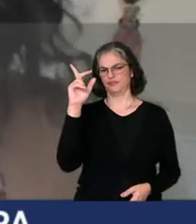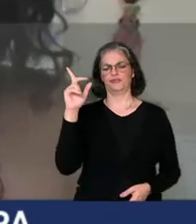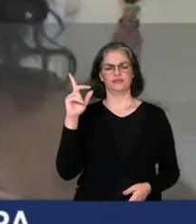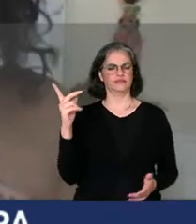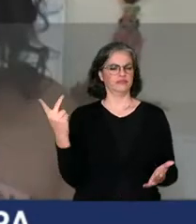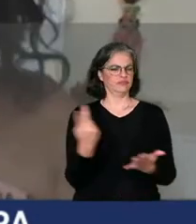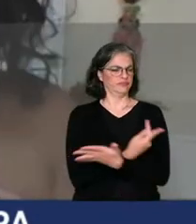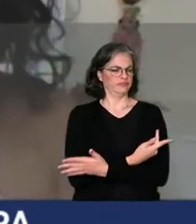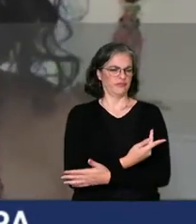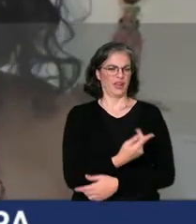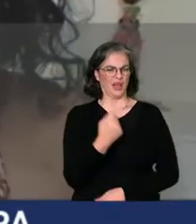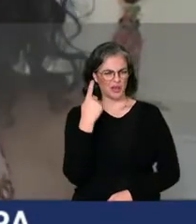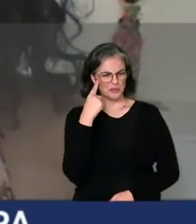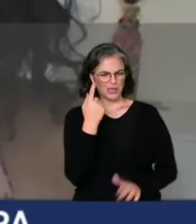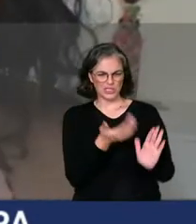SE TIRAR RECURSOS DE OUTRAS